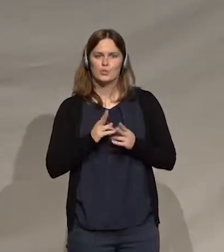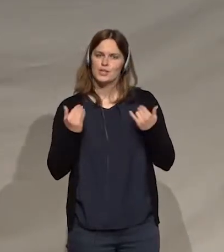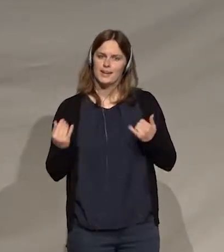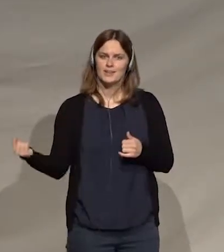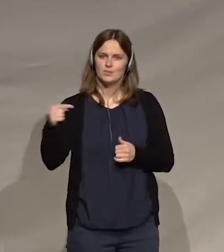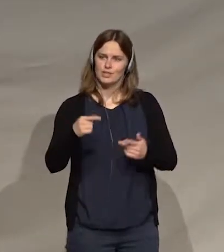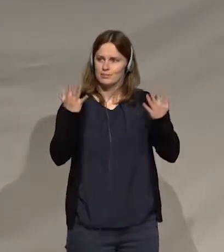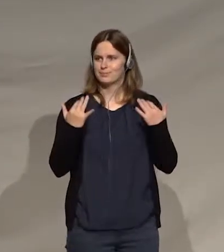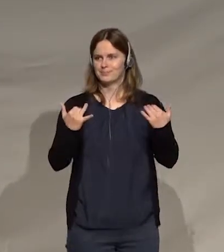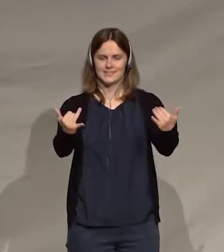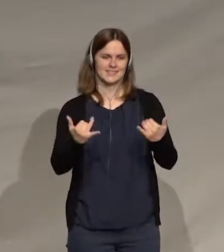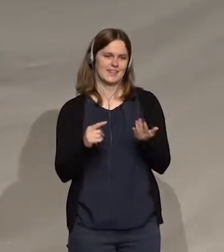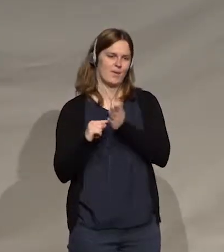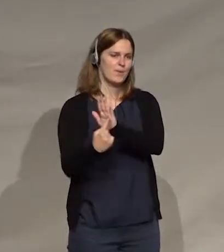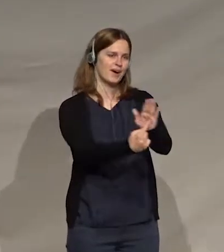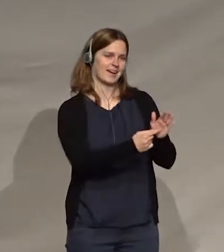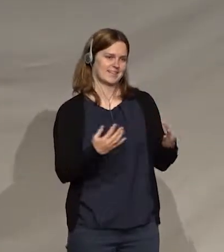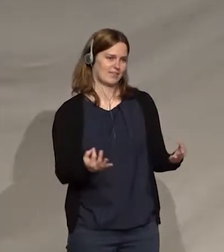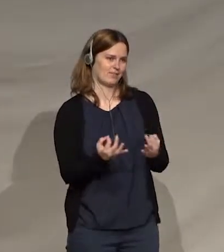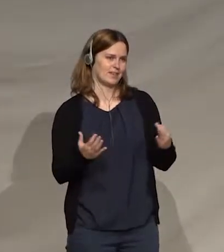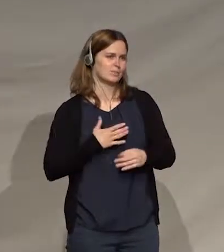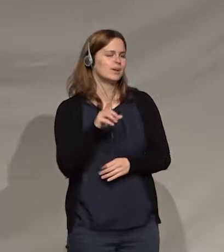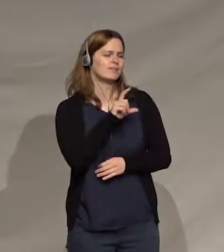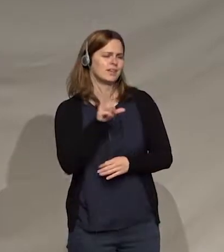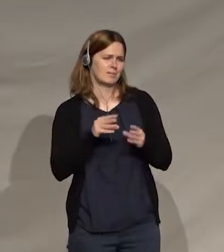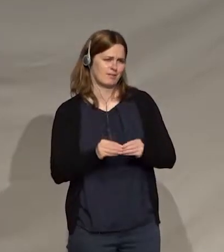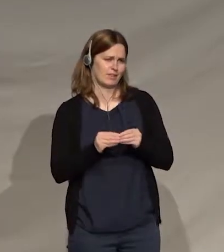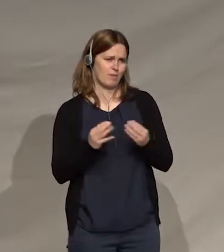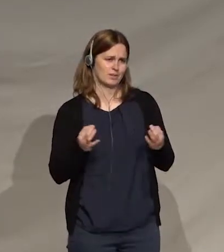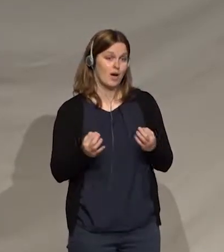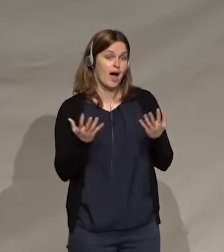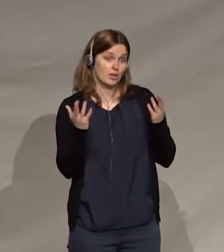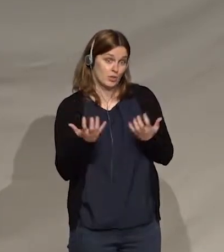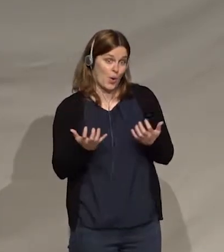Konečně jsme také na prezentaci, kde jsme si